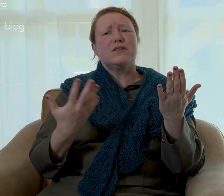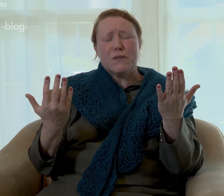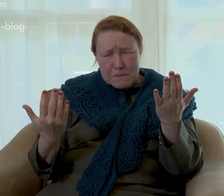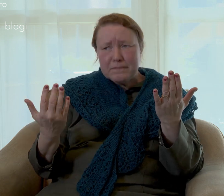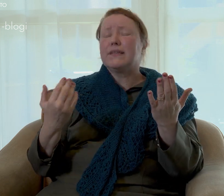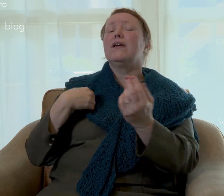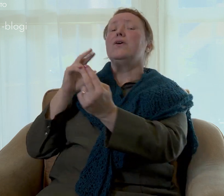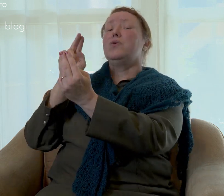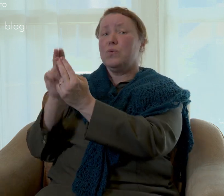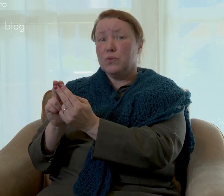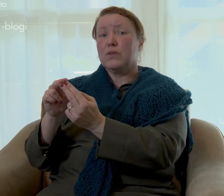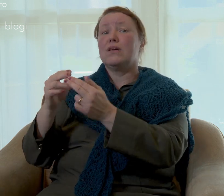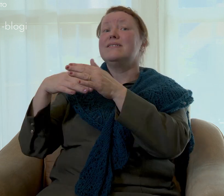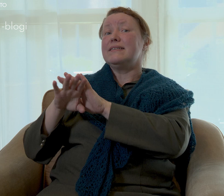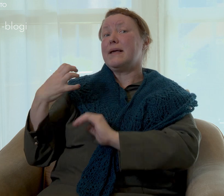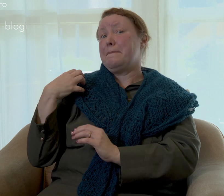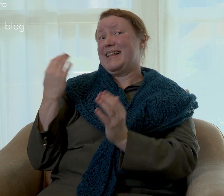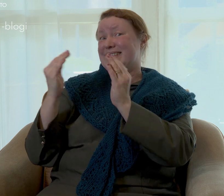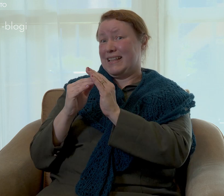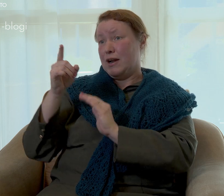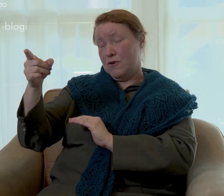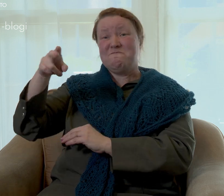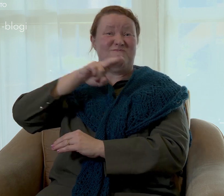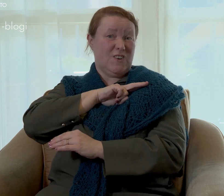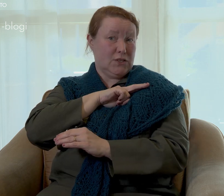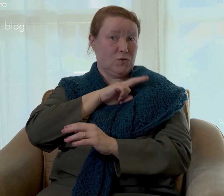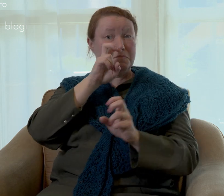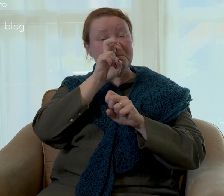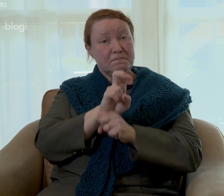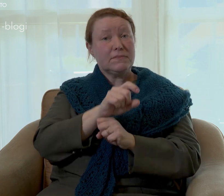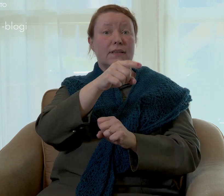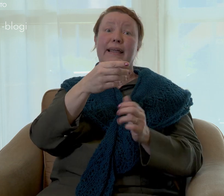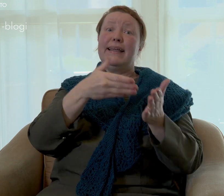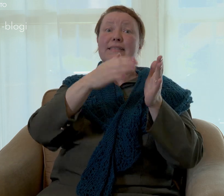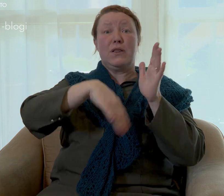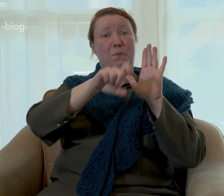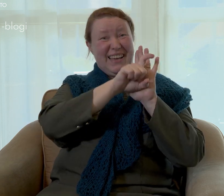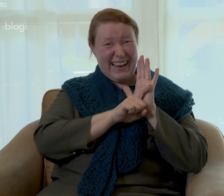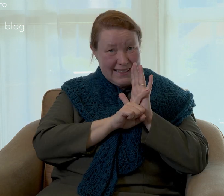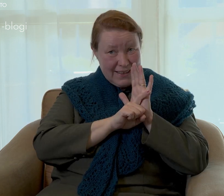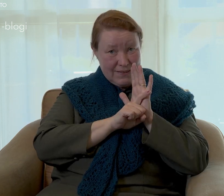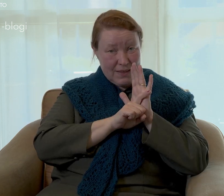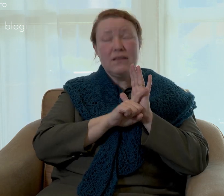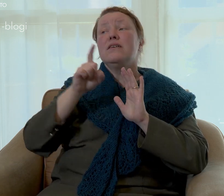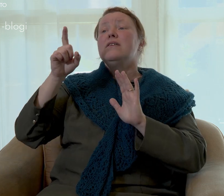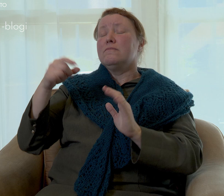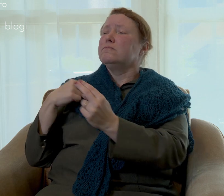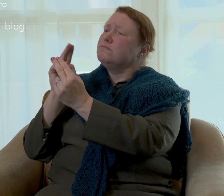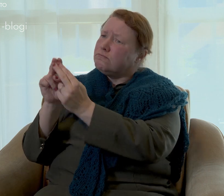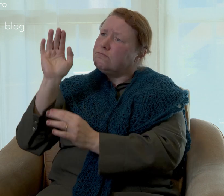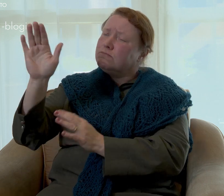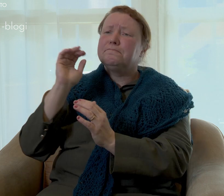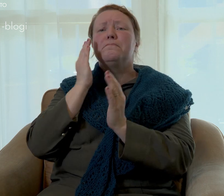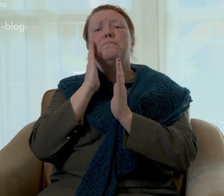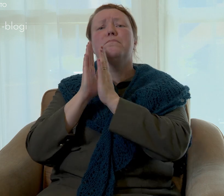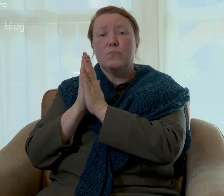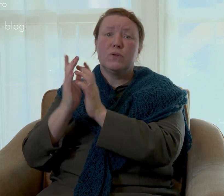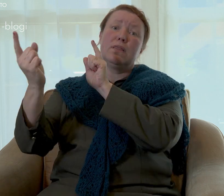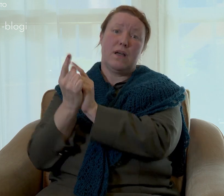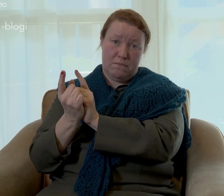Kuurojen Liitto on ollut yhteydessä sisäministeriöön ja pyytänyt tapaamista, -